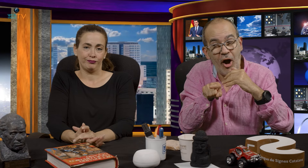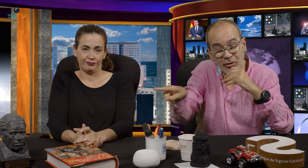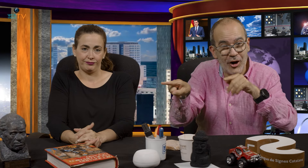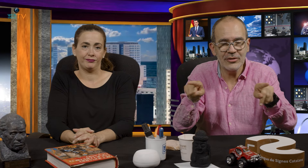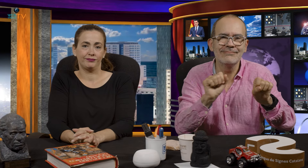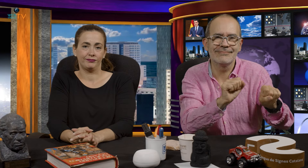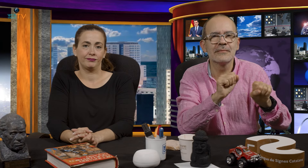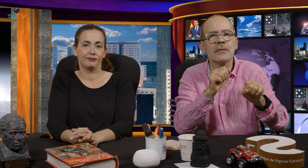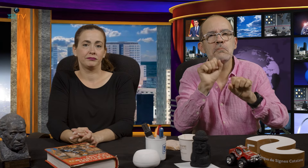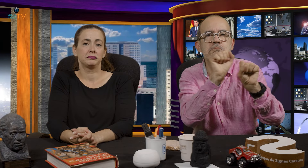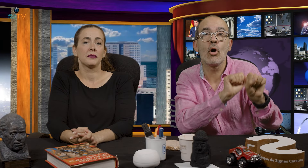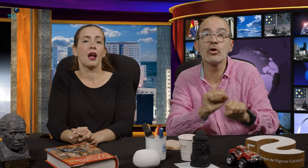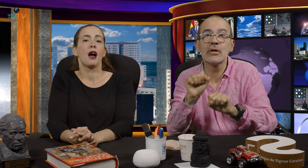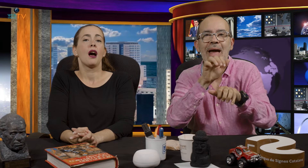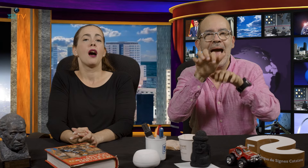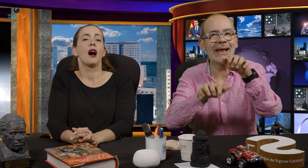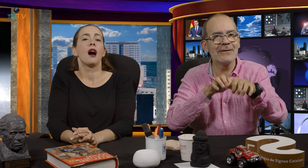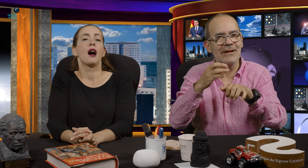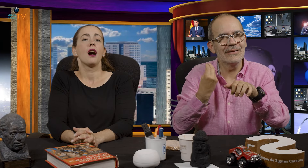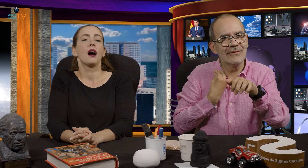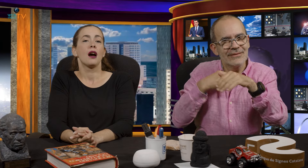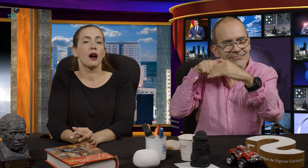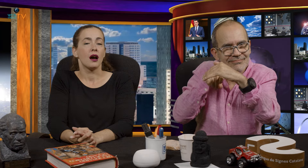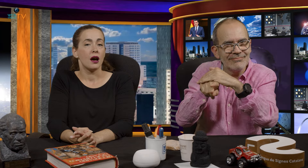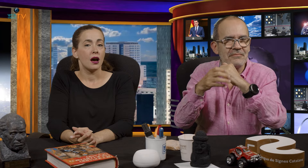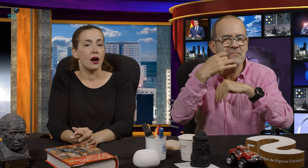los restantes están inhabilitados para proteger la fauna que habita,